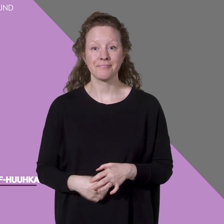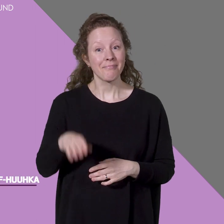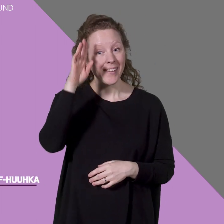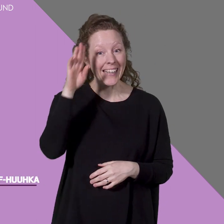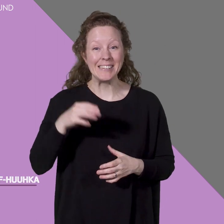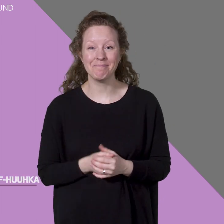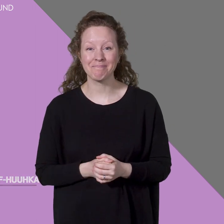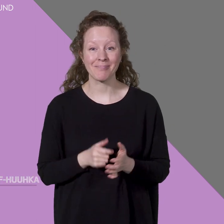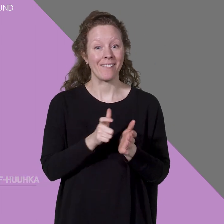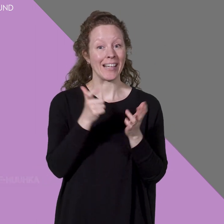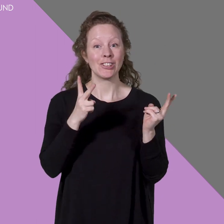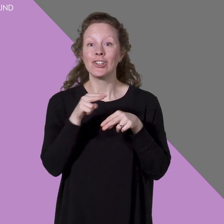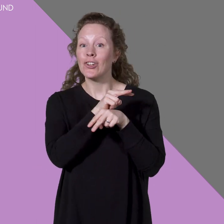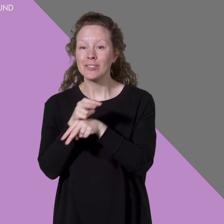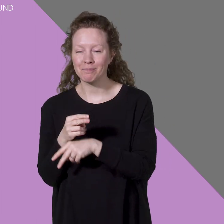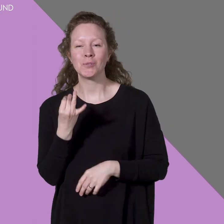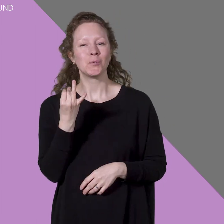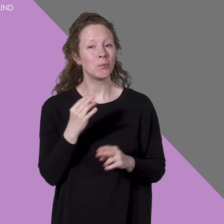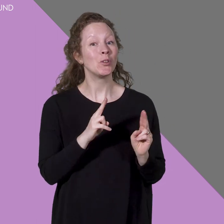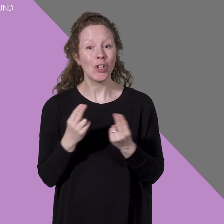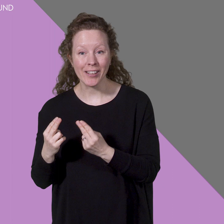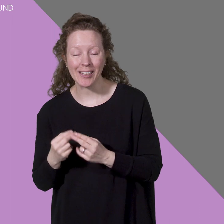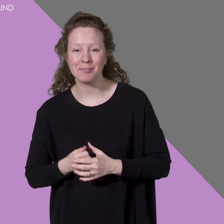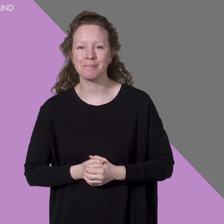Hej! I den här veckans nyhetsöversikt har vi sju nyheter.